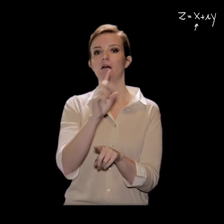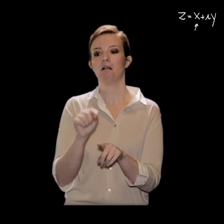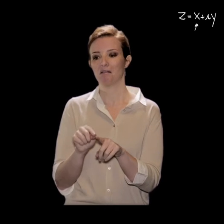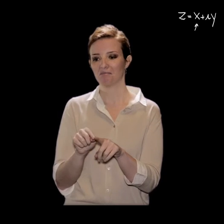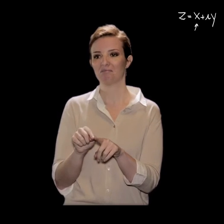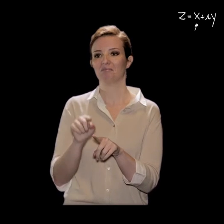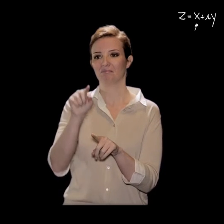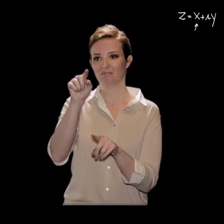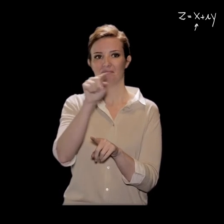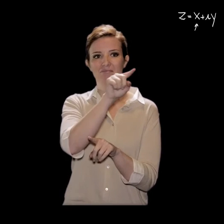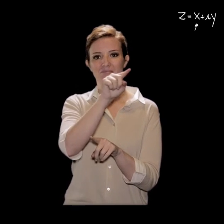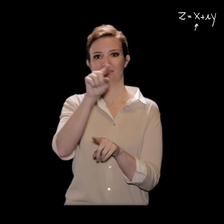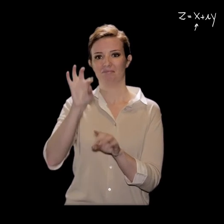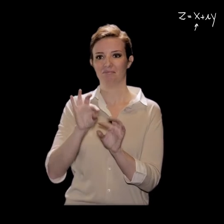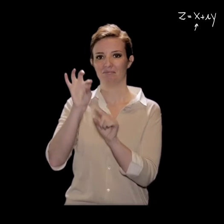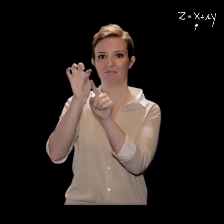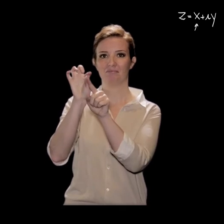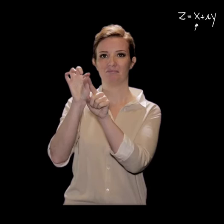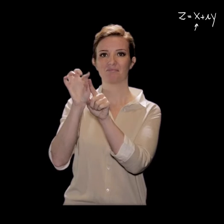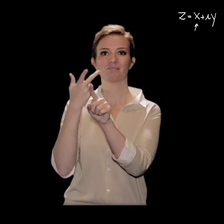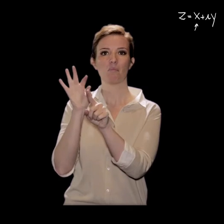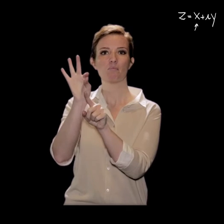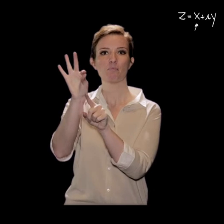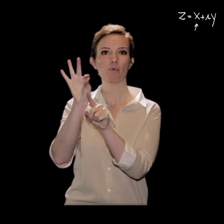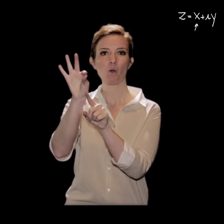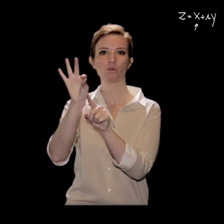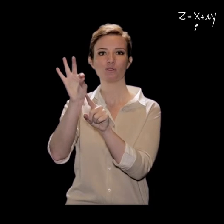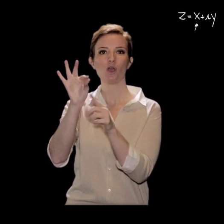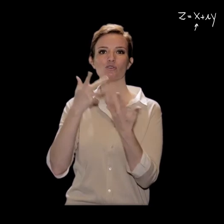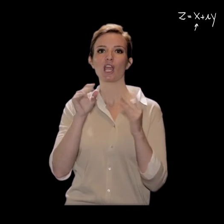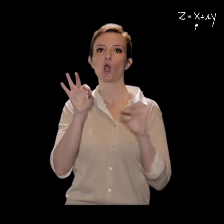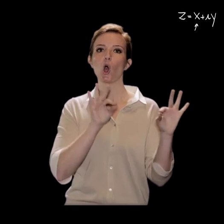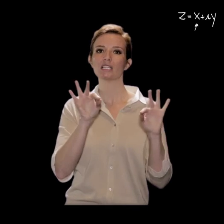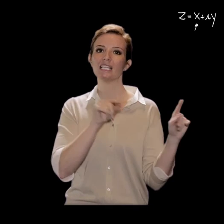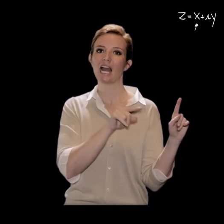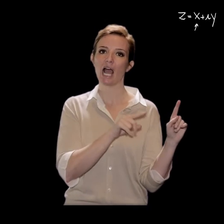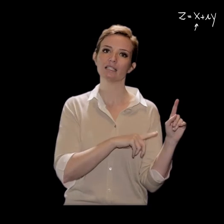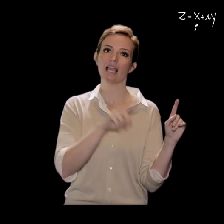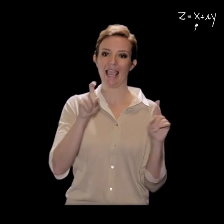coincide con il punto di coordinate x sull'asse reale e y sull'asse immaginario.